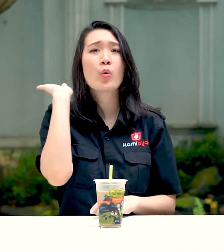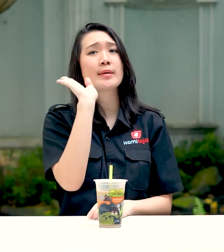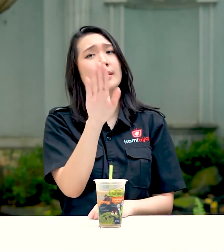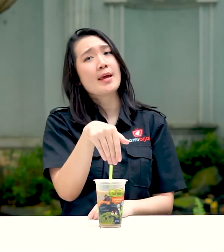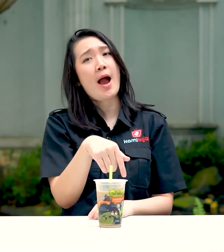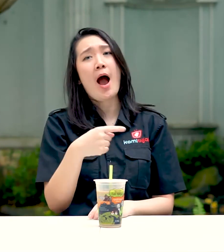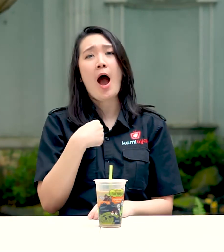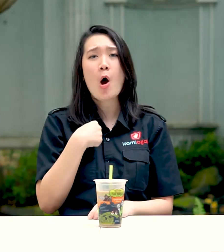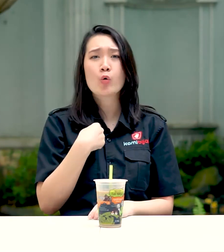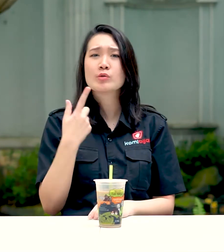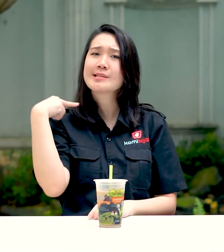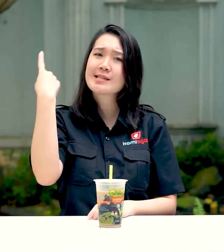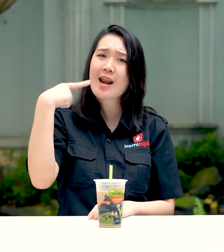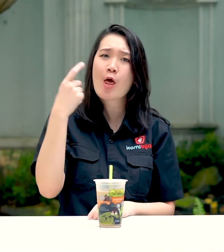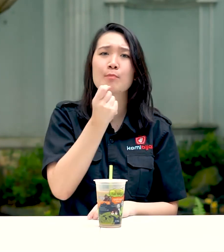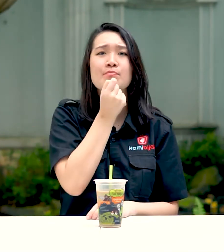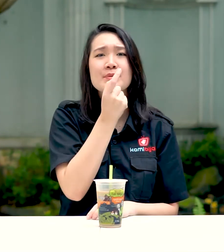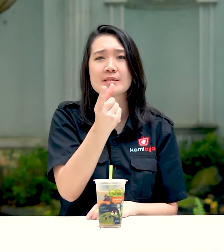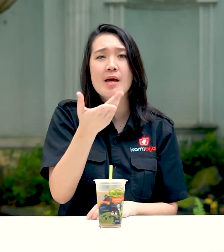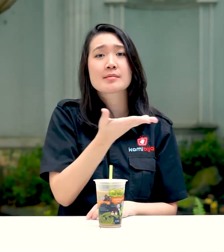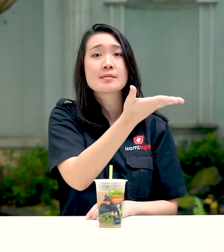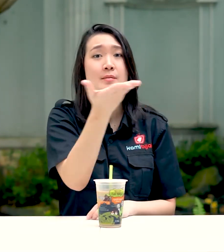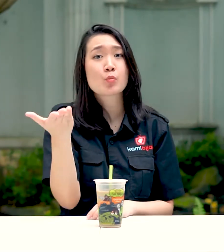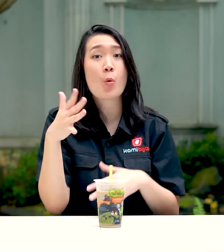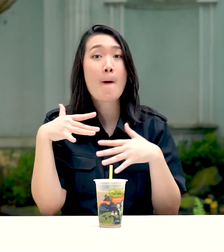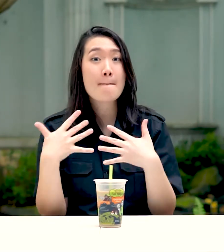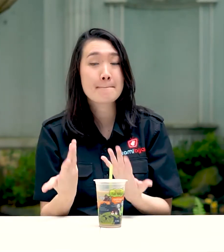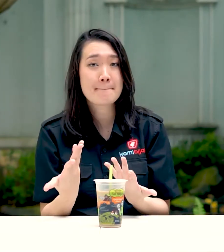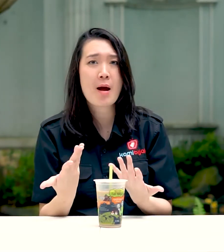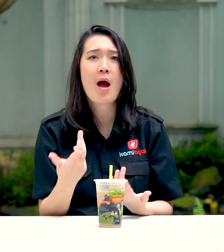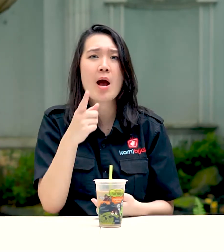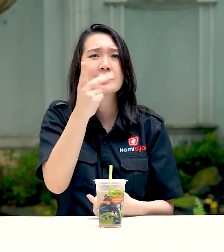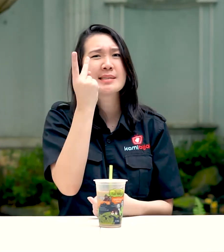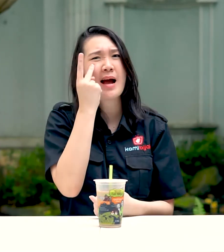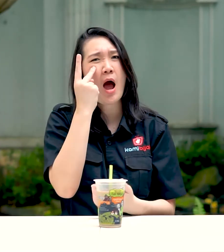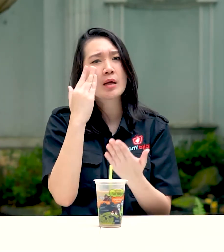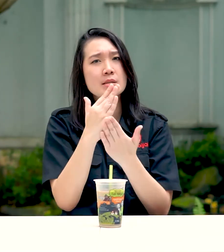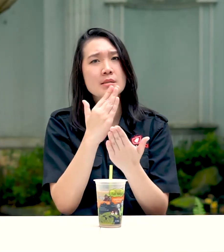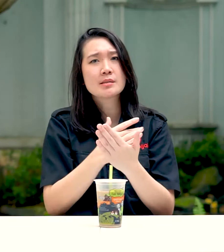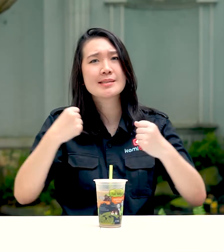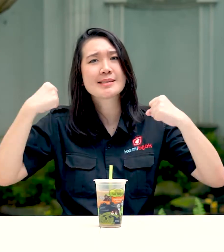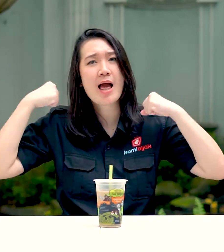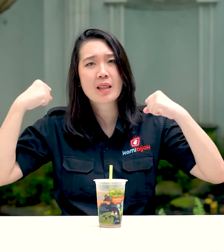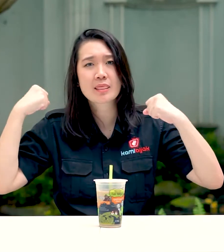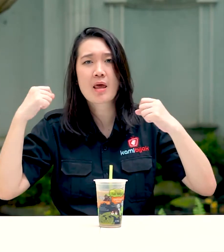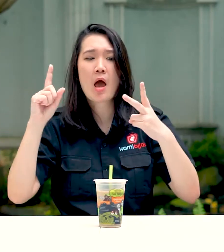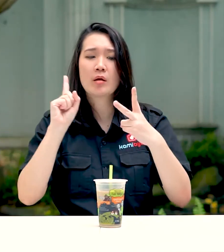Oiya, saya selalu berpesan, kalian jaga kesehatan,